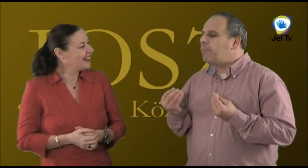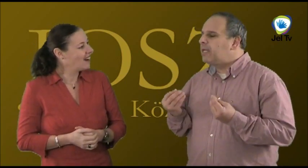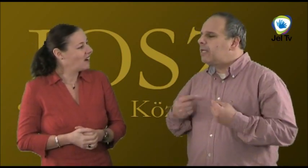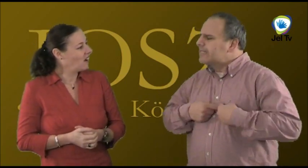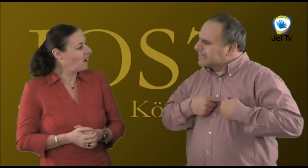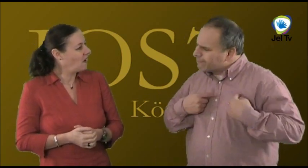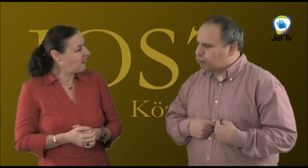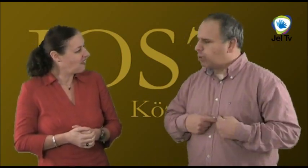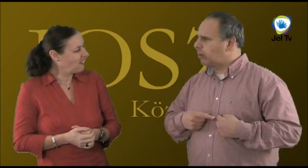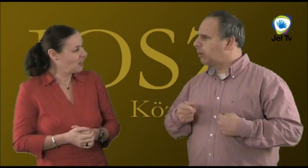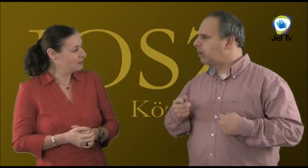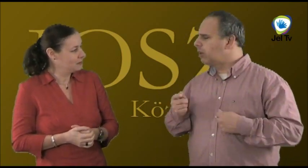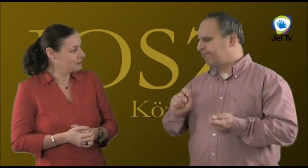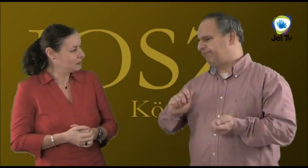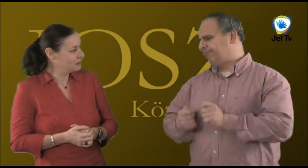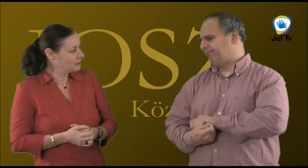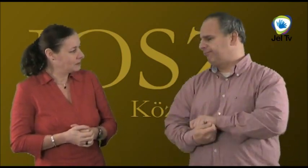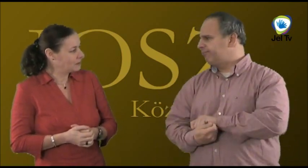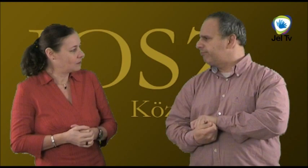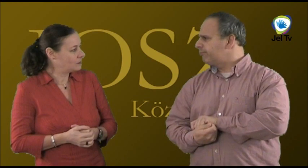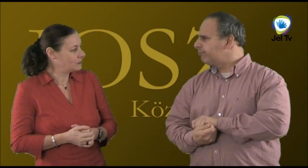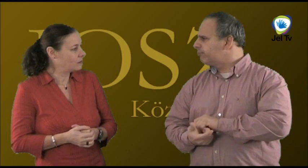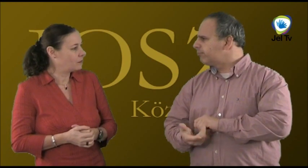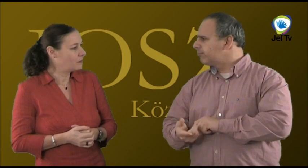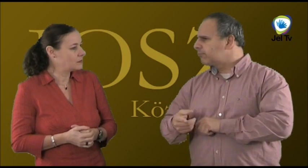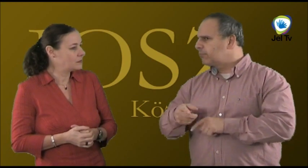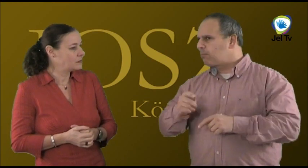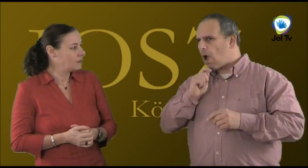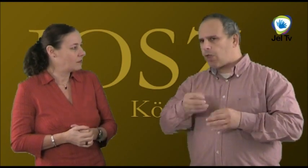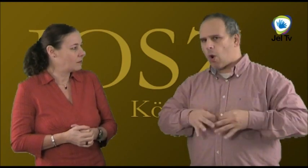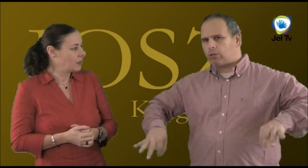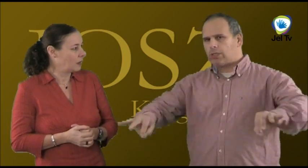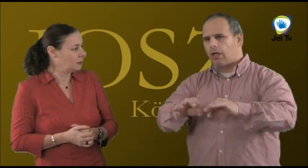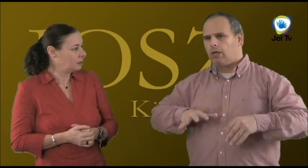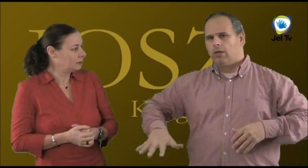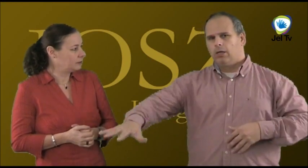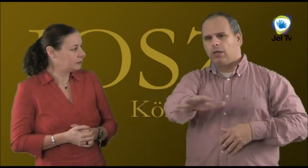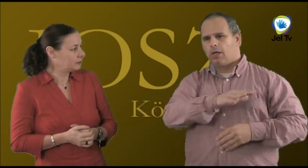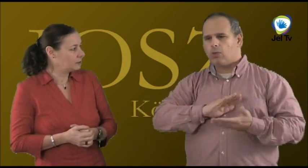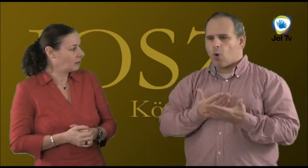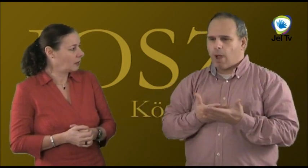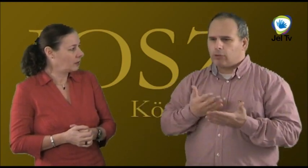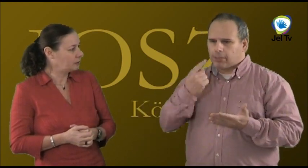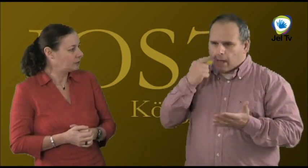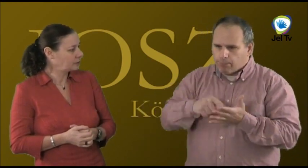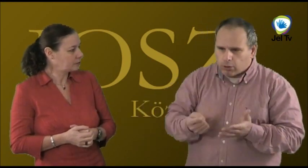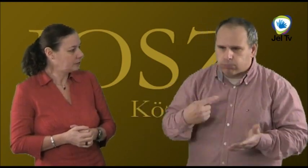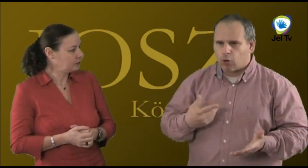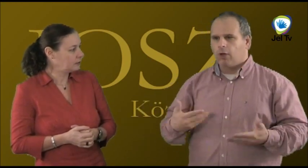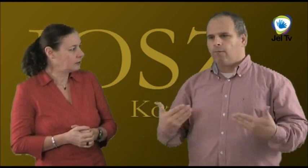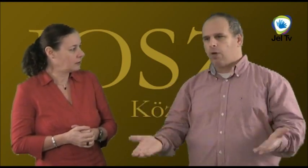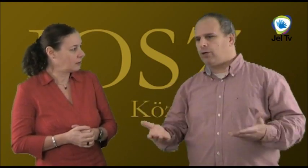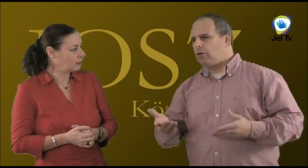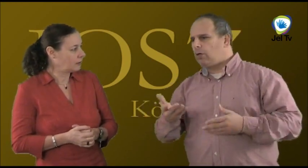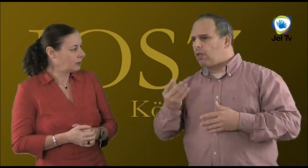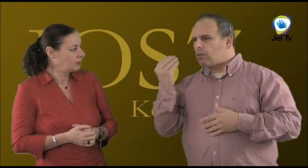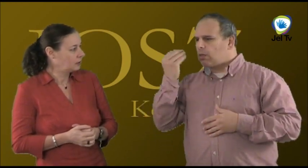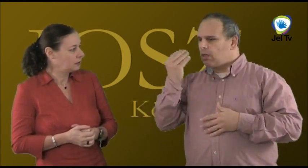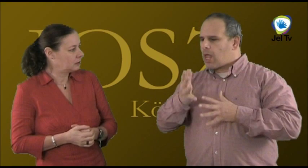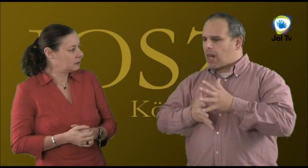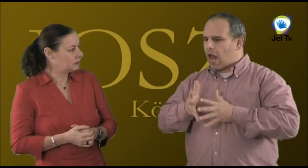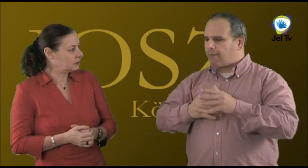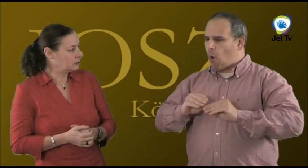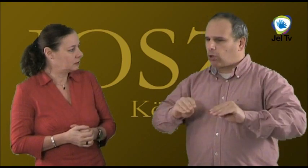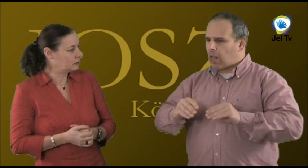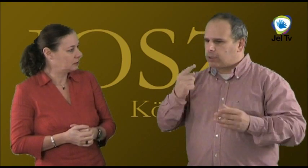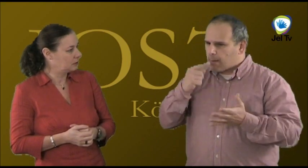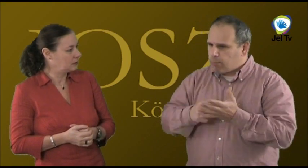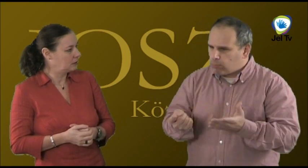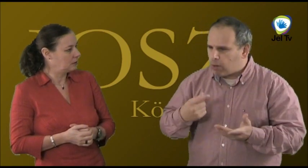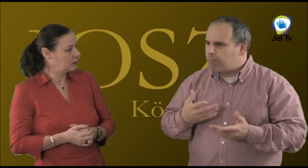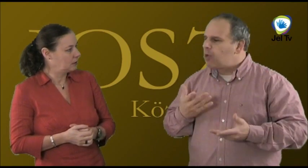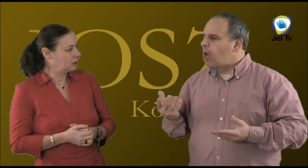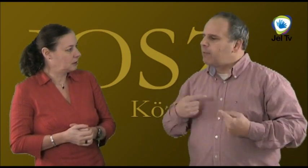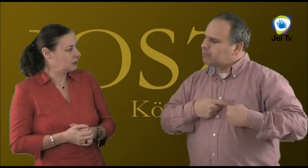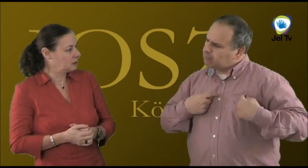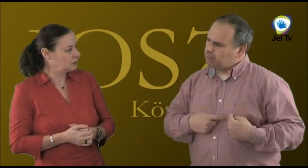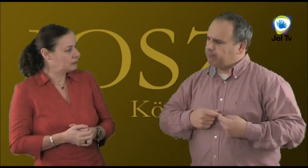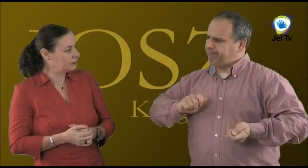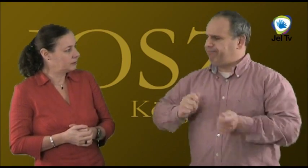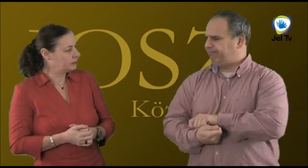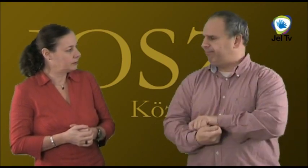Mi az, amit szívesen változtatnál Magyarországon tolmácsolási szempontból vagy jelnyelvi oktatás szempontjából?